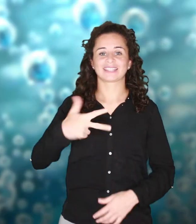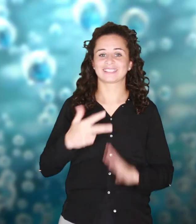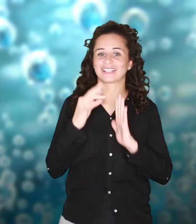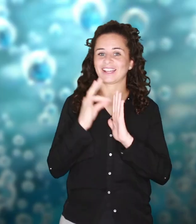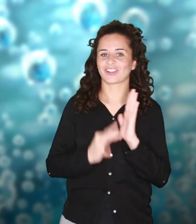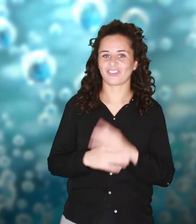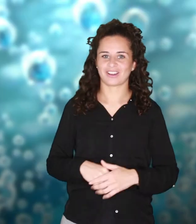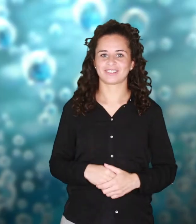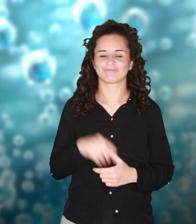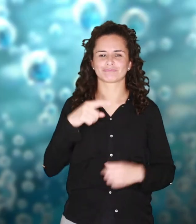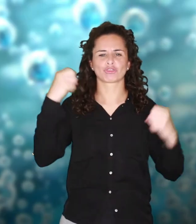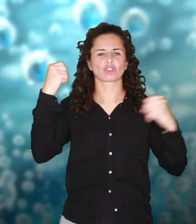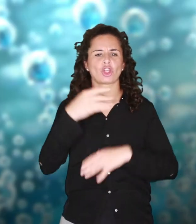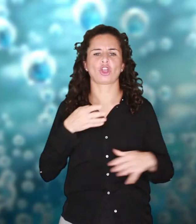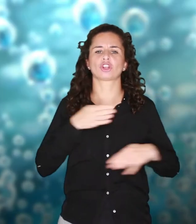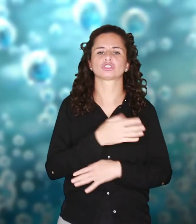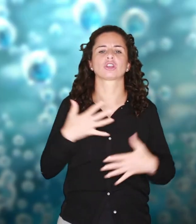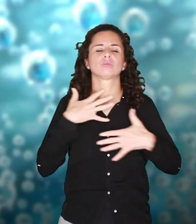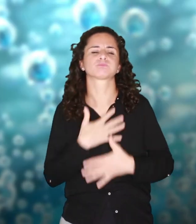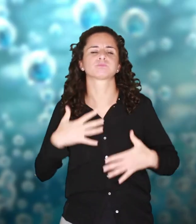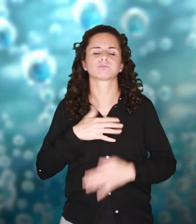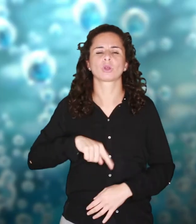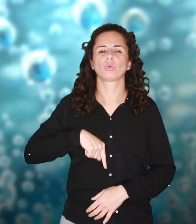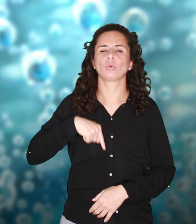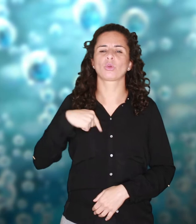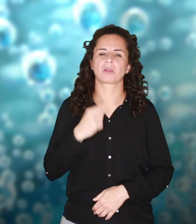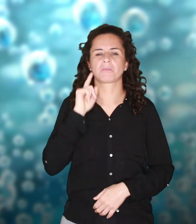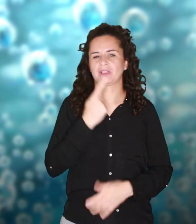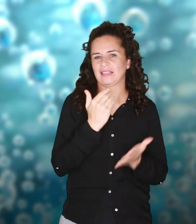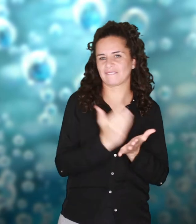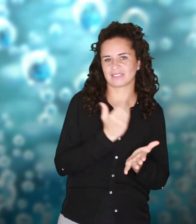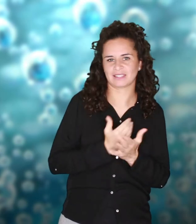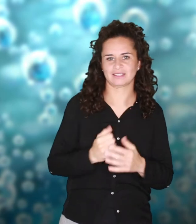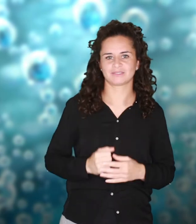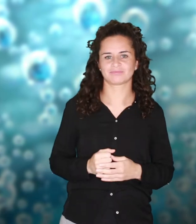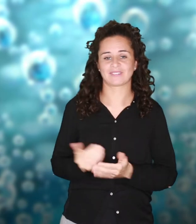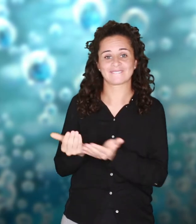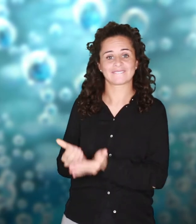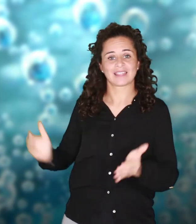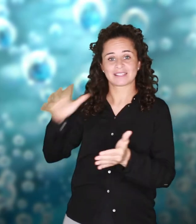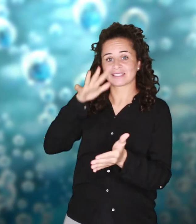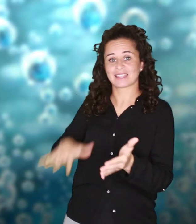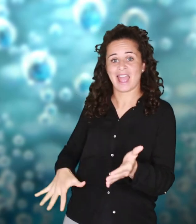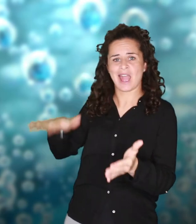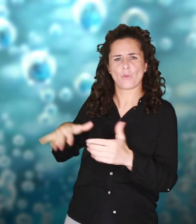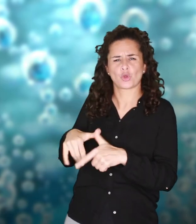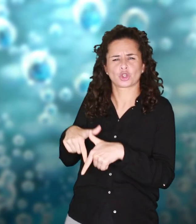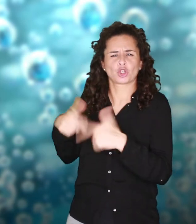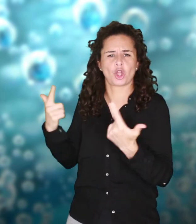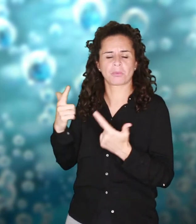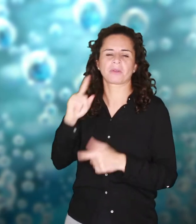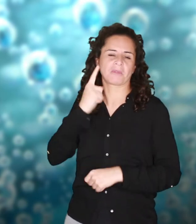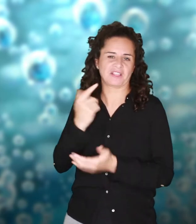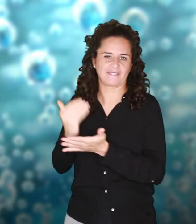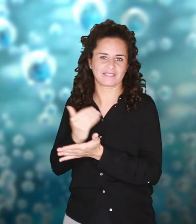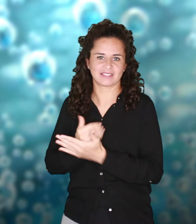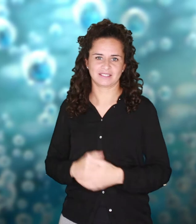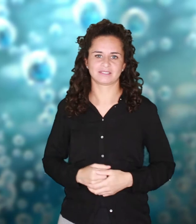Terza regola: non stare sotto la doccia a lungo e non riempire troppo la vasca da bagno.